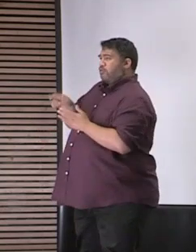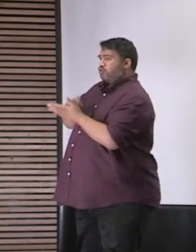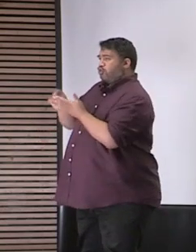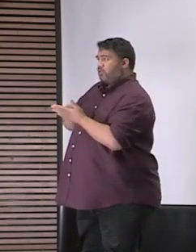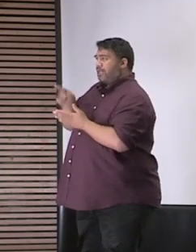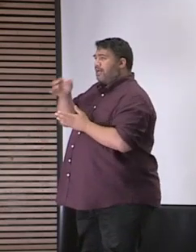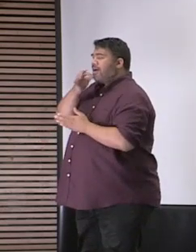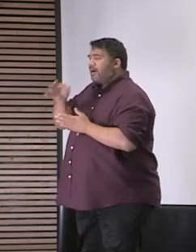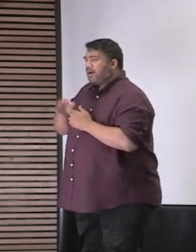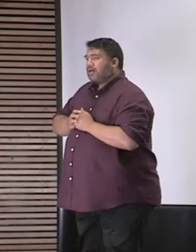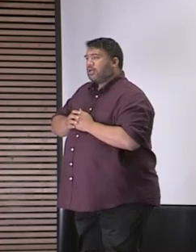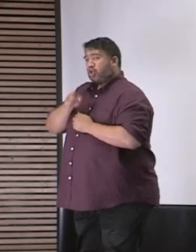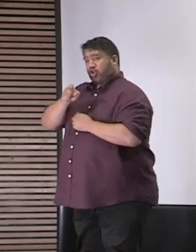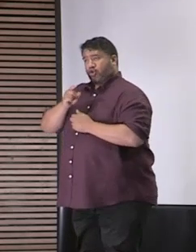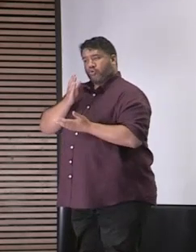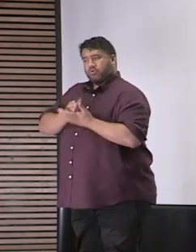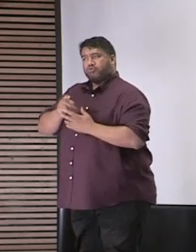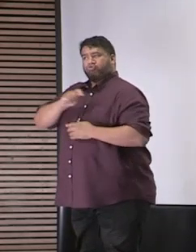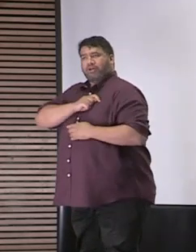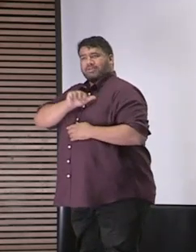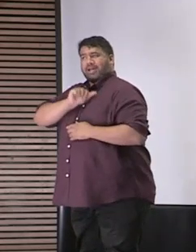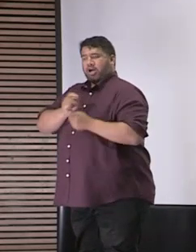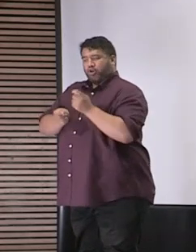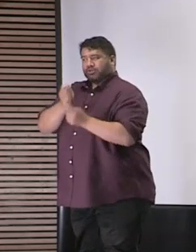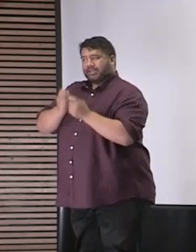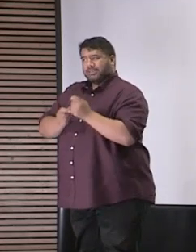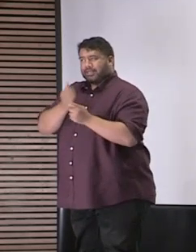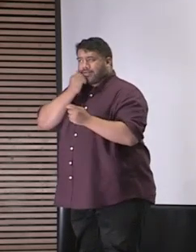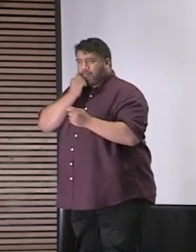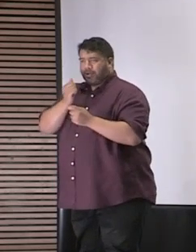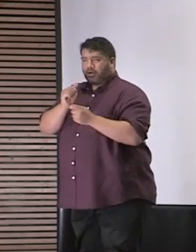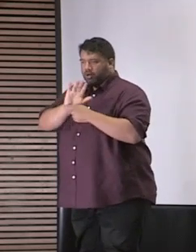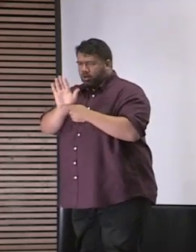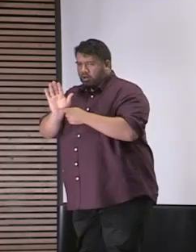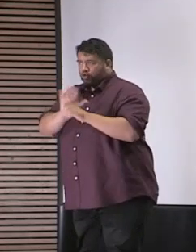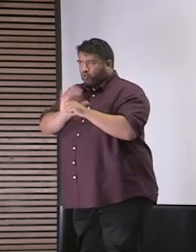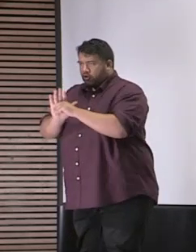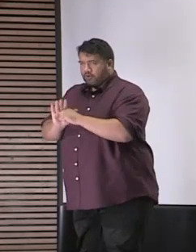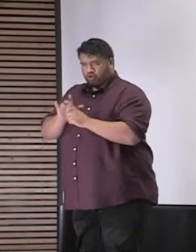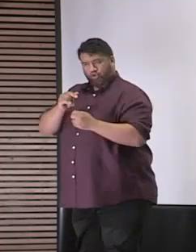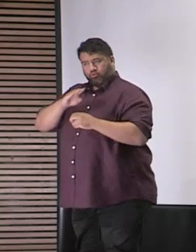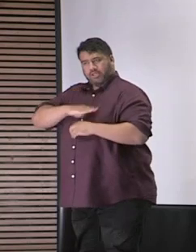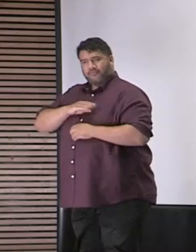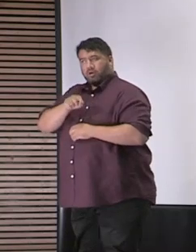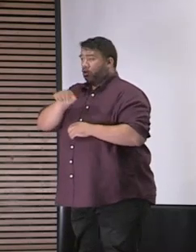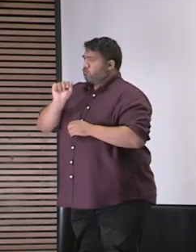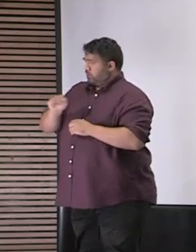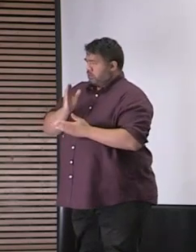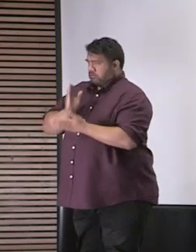Las últimas dos preguntas. En nombre del Dr. Bloomfield,